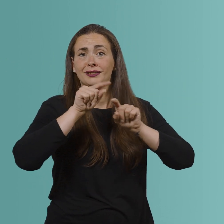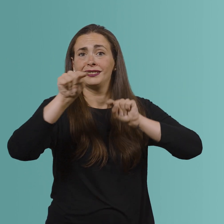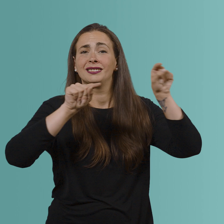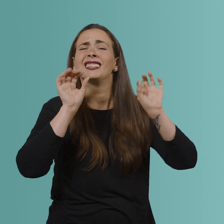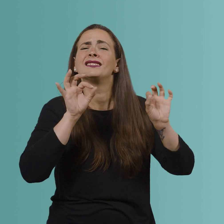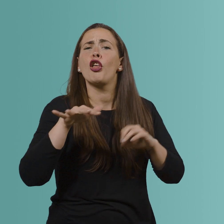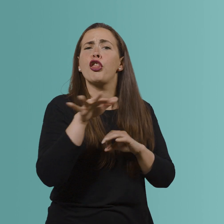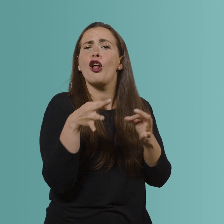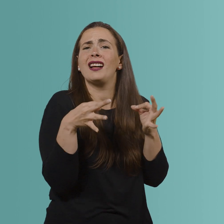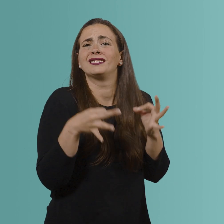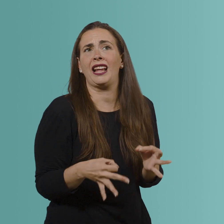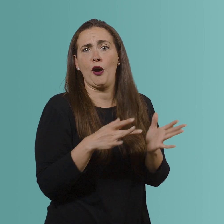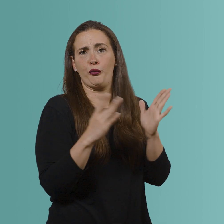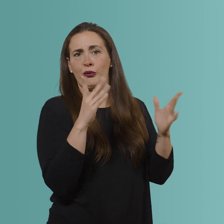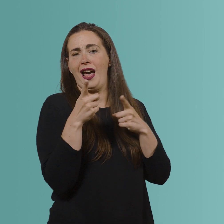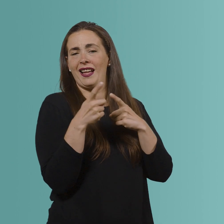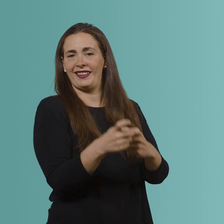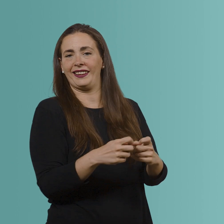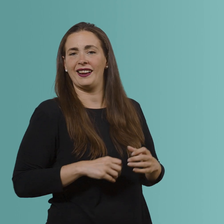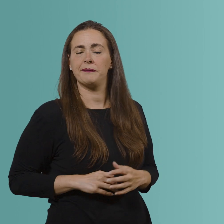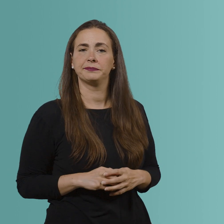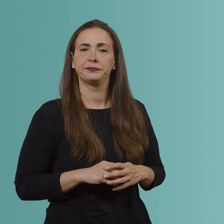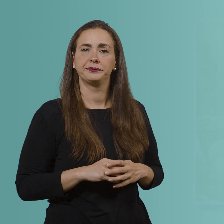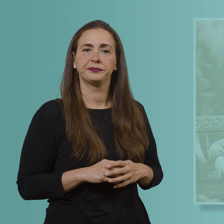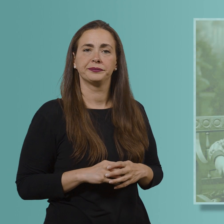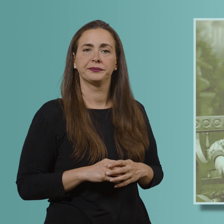a l’avanç del front de guerra per cercar refugi en zones més segures.